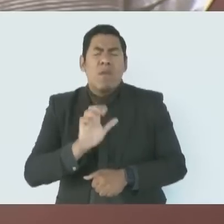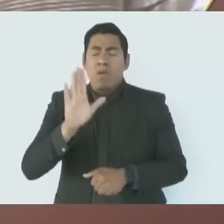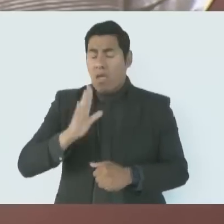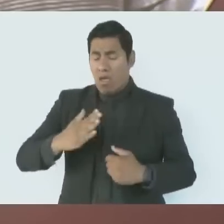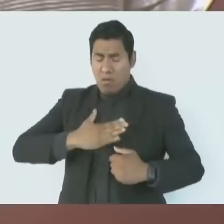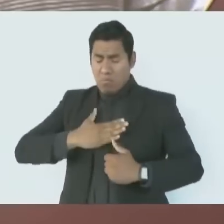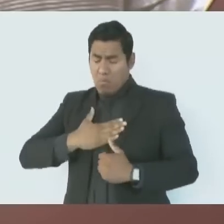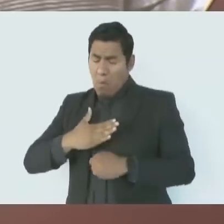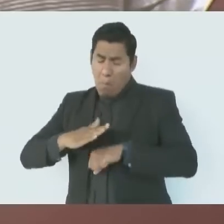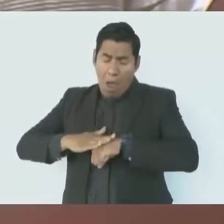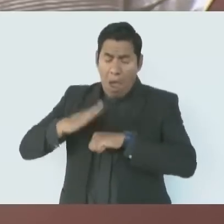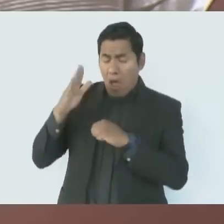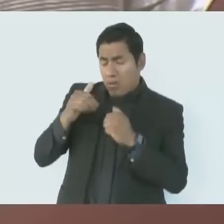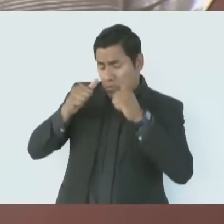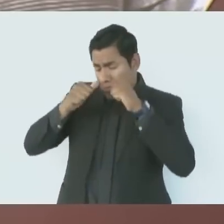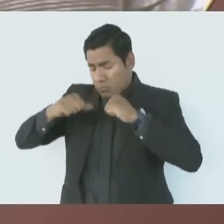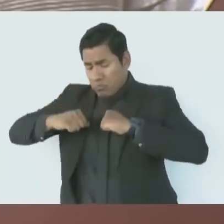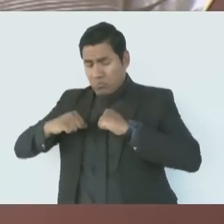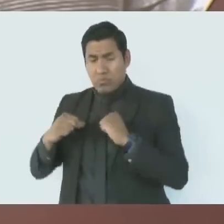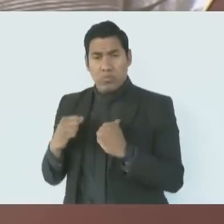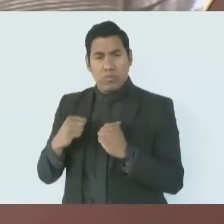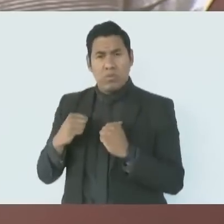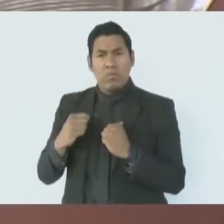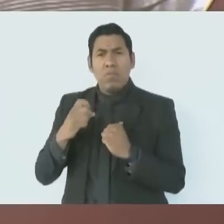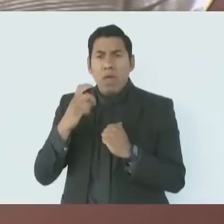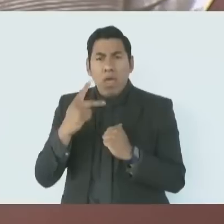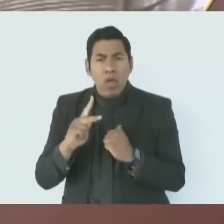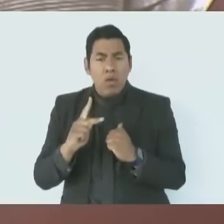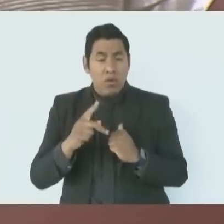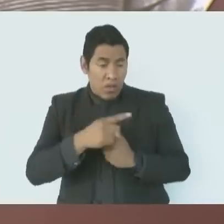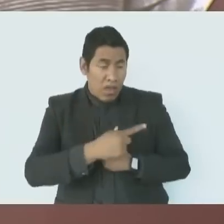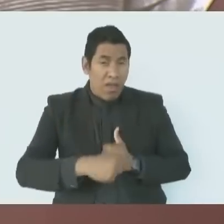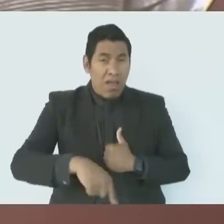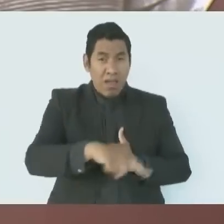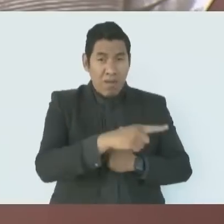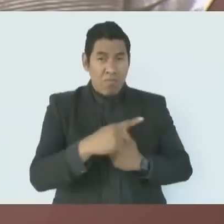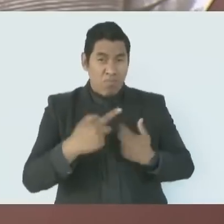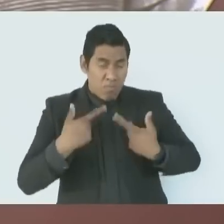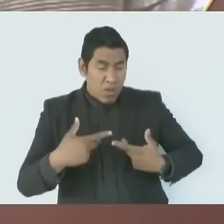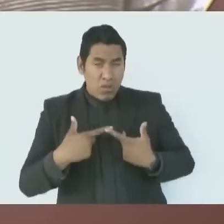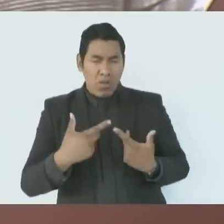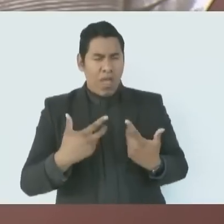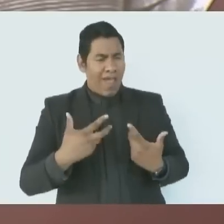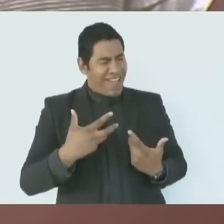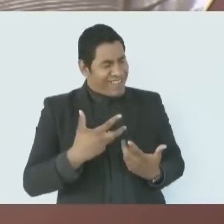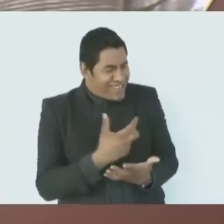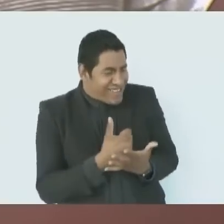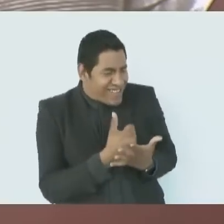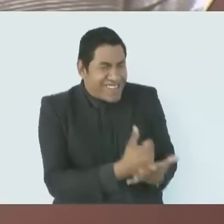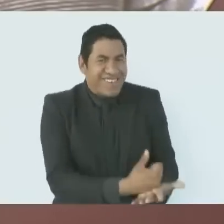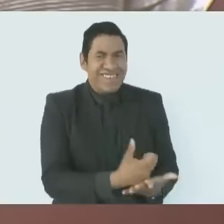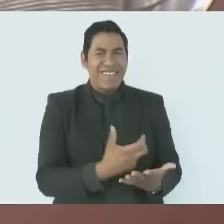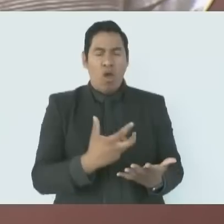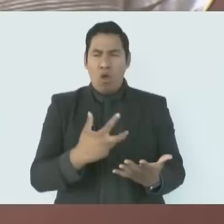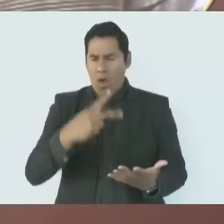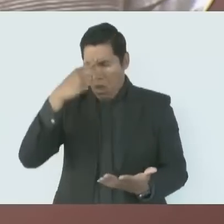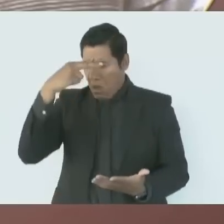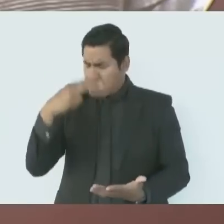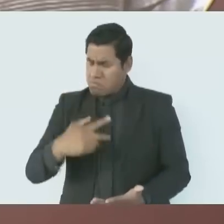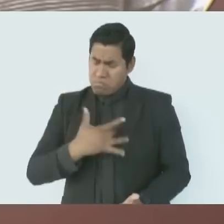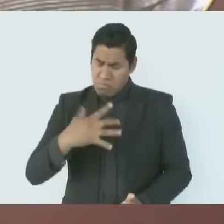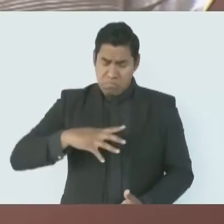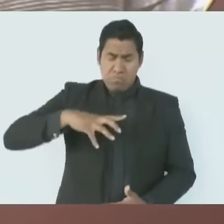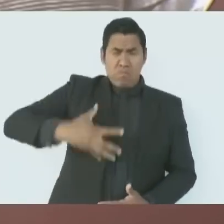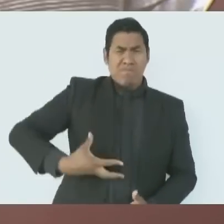del mundo pero nunca estuvieron orgullosos de su historia y de ser mexicanos y mexicanas pero en